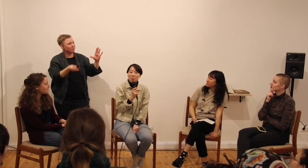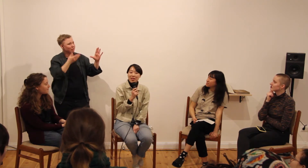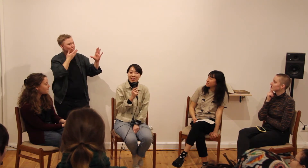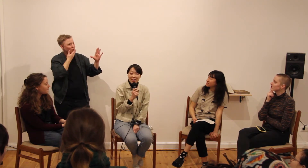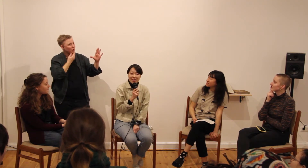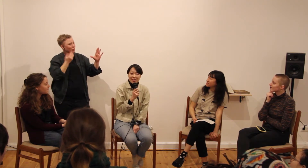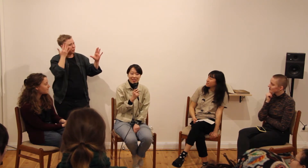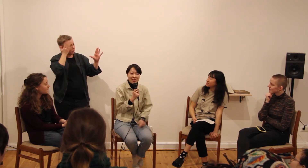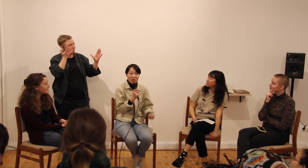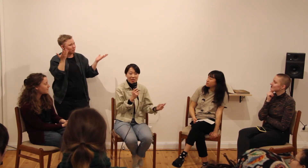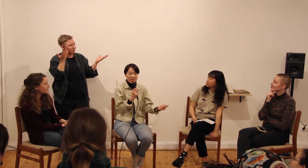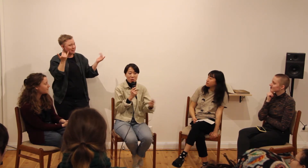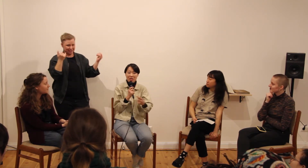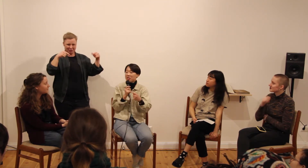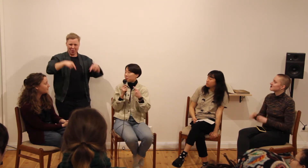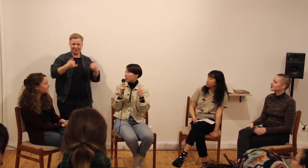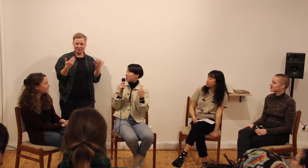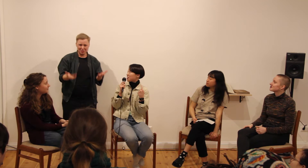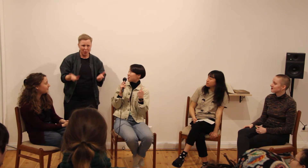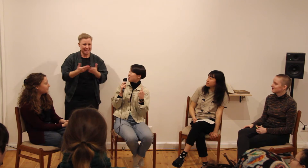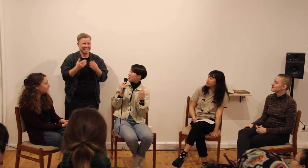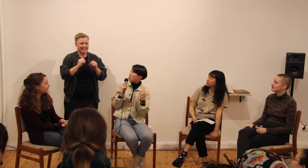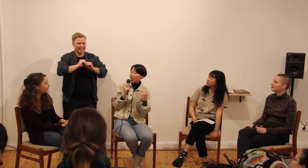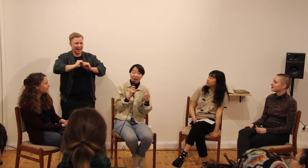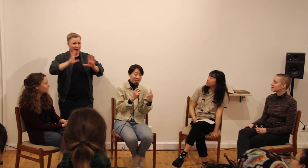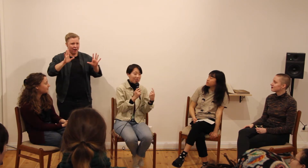Es ist normalerweise wirklich schwer mit so vielen Dolmetschern wie heute,